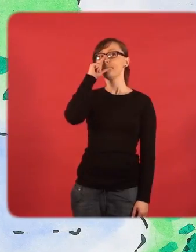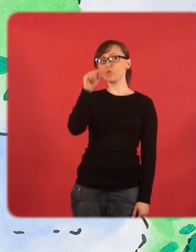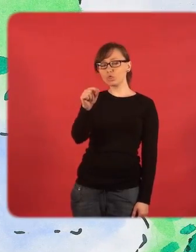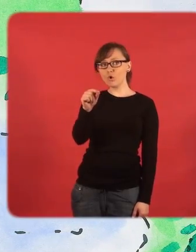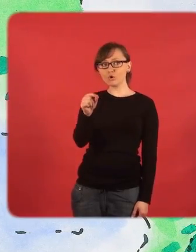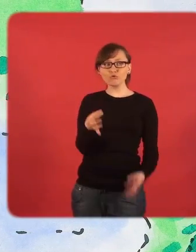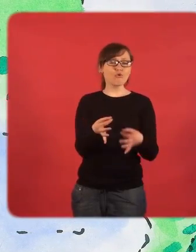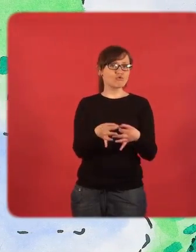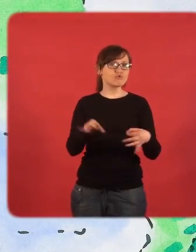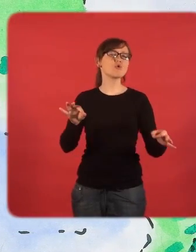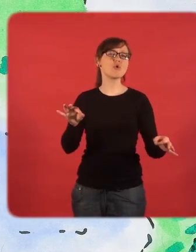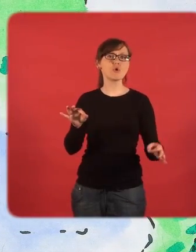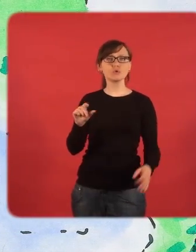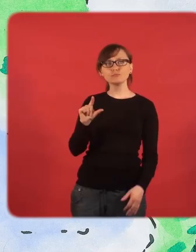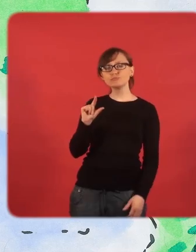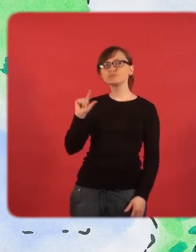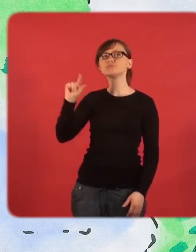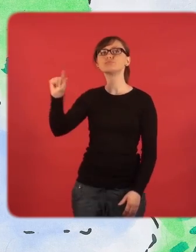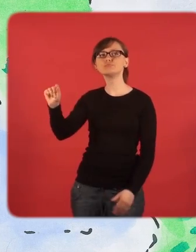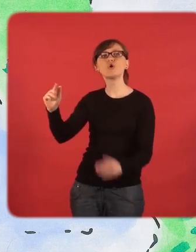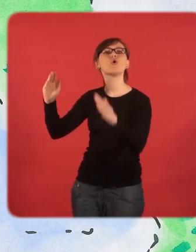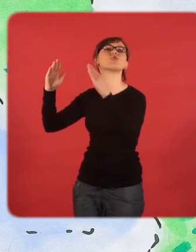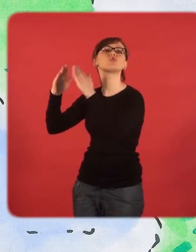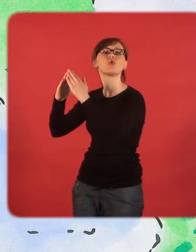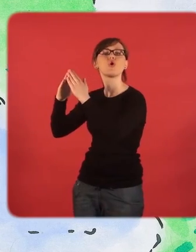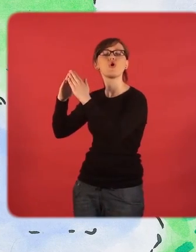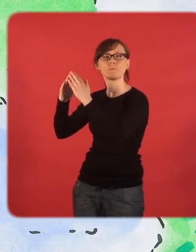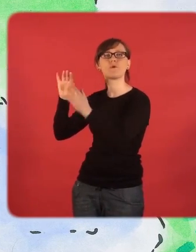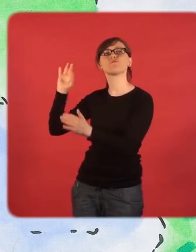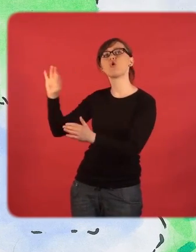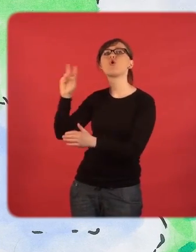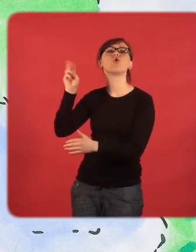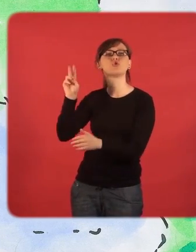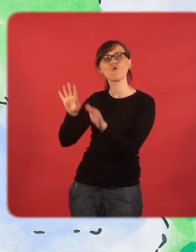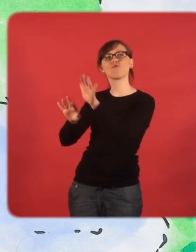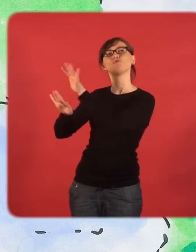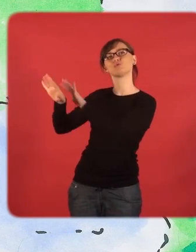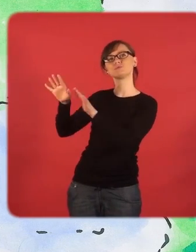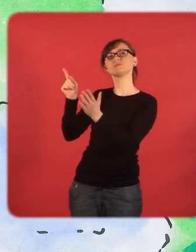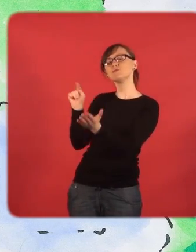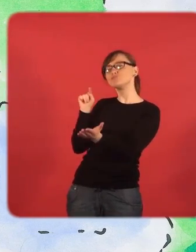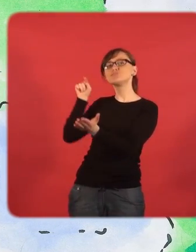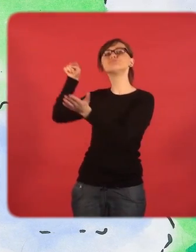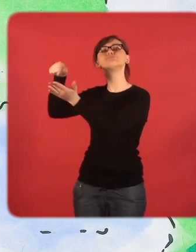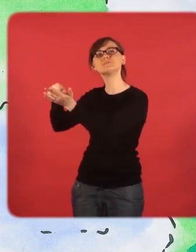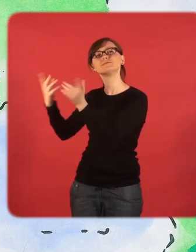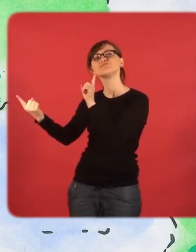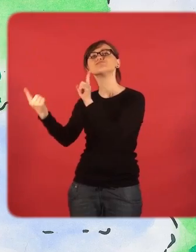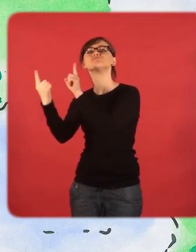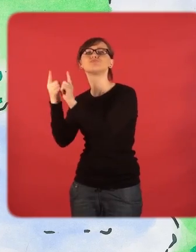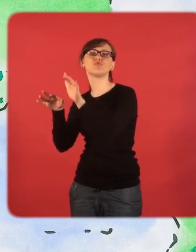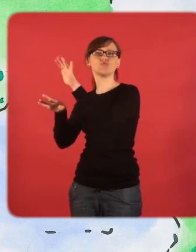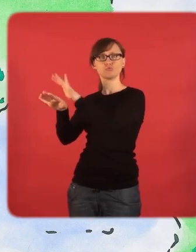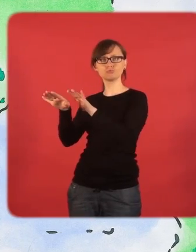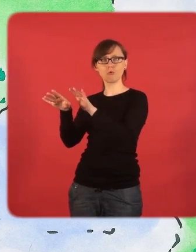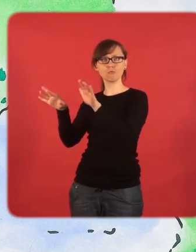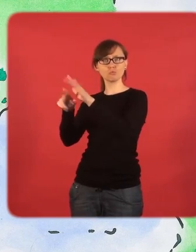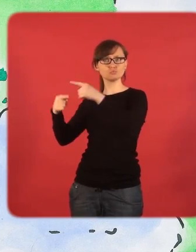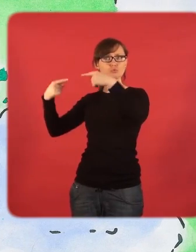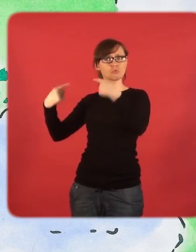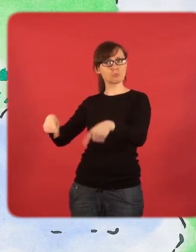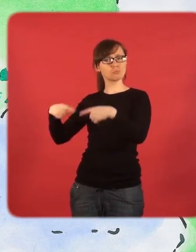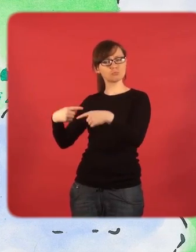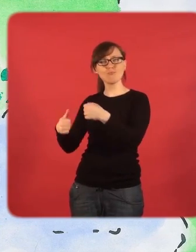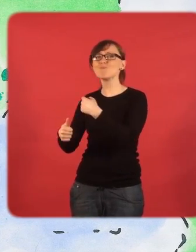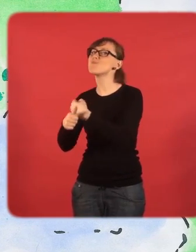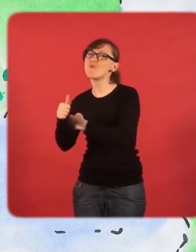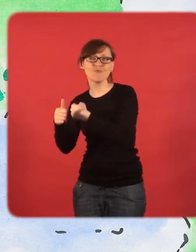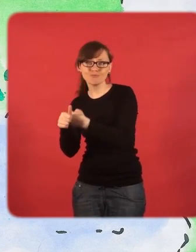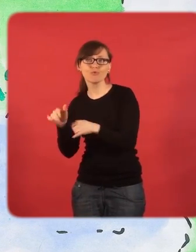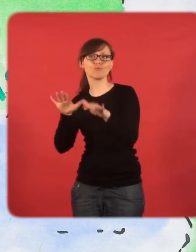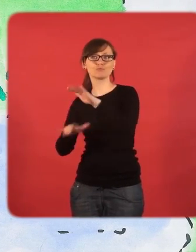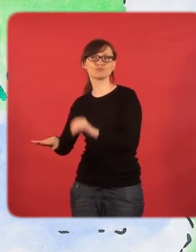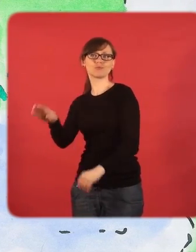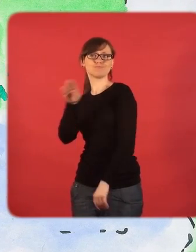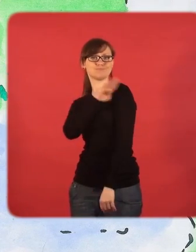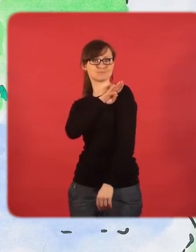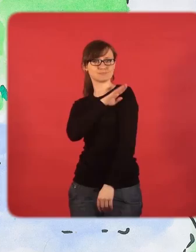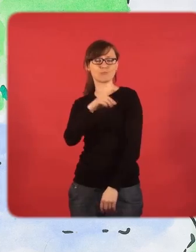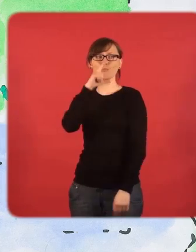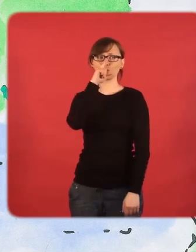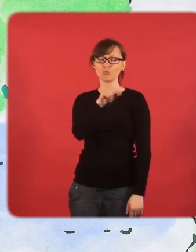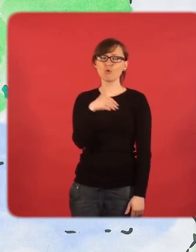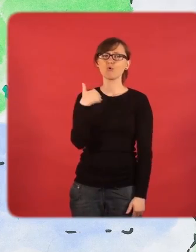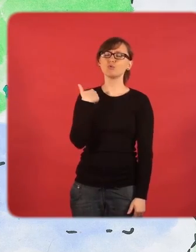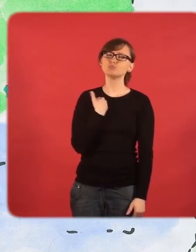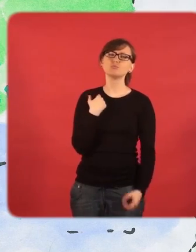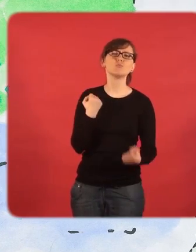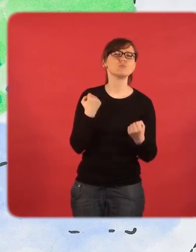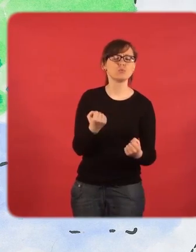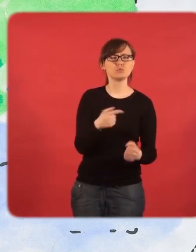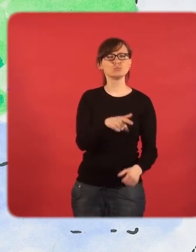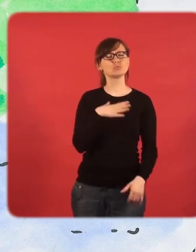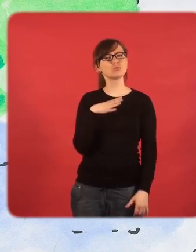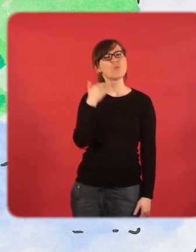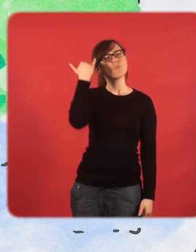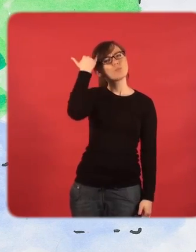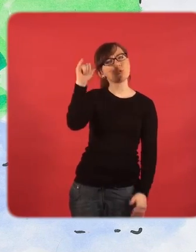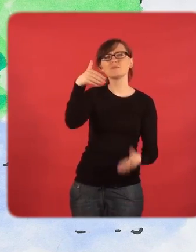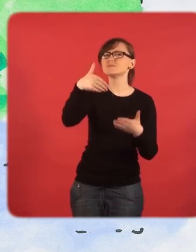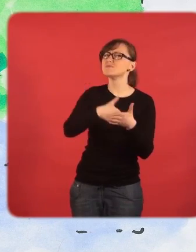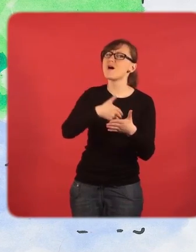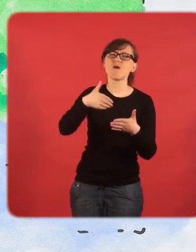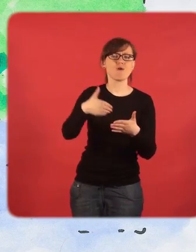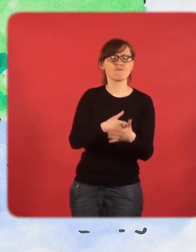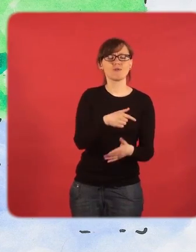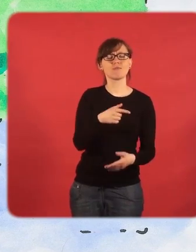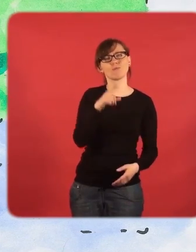Pinokio dotarł do domku Wróżki, ale już jej nie było, bo umarła. Był bardzo nieszczęśliwy i żałował swojego złego zachowania.